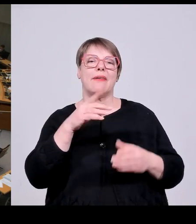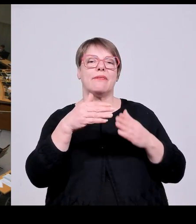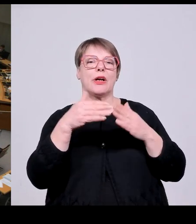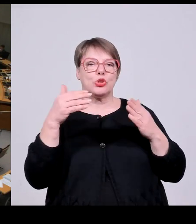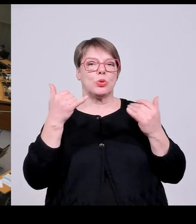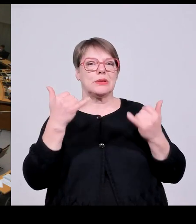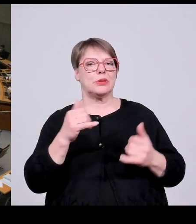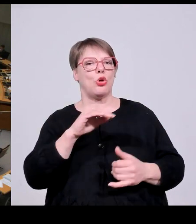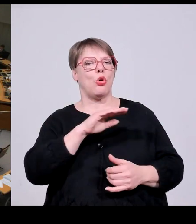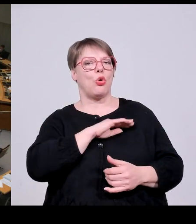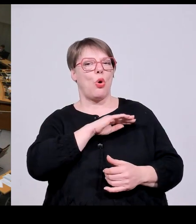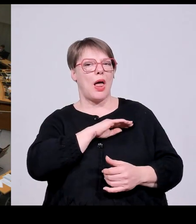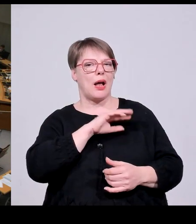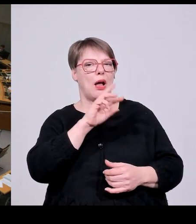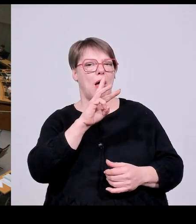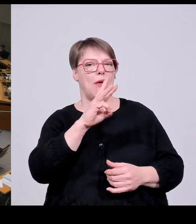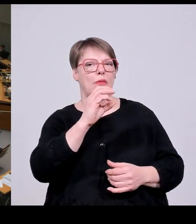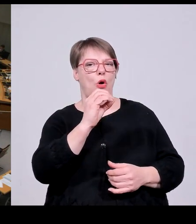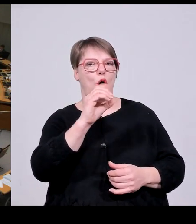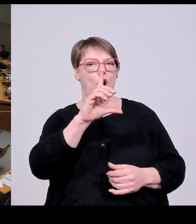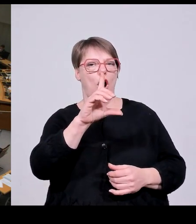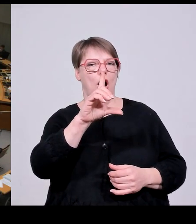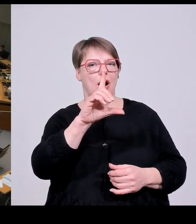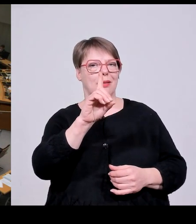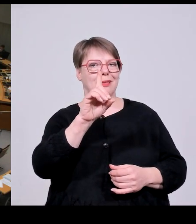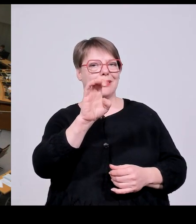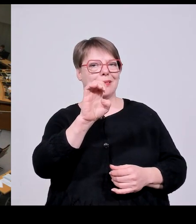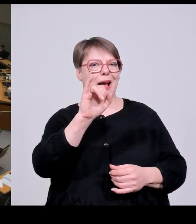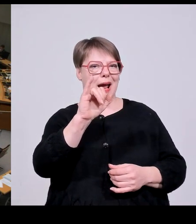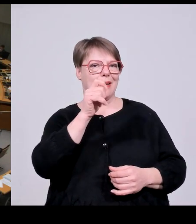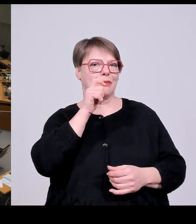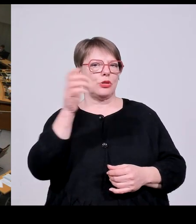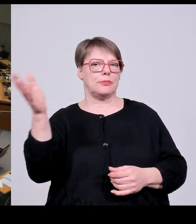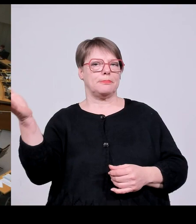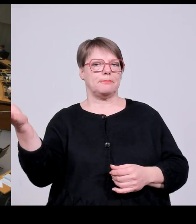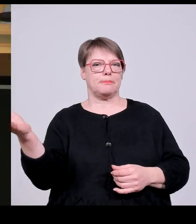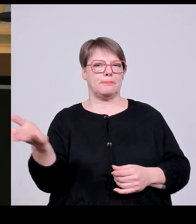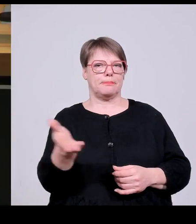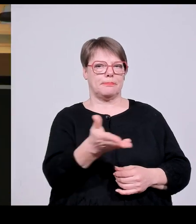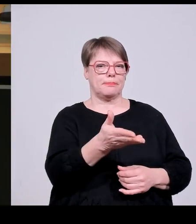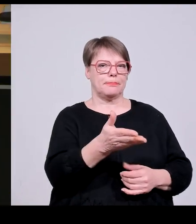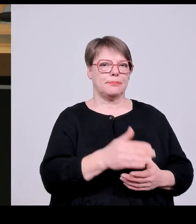Sie sprachen von den Neuwahlen 2001 und versuchen, das analog zu übertragen.